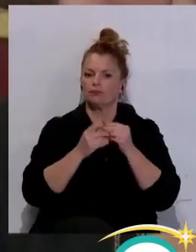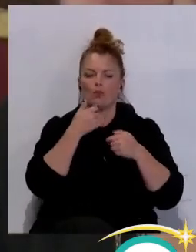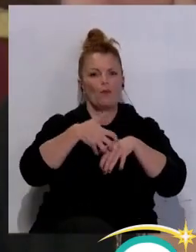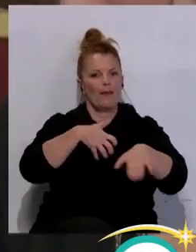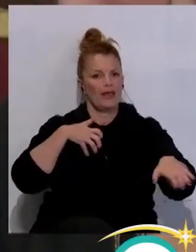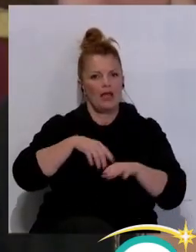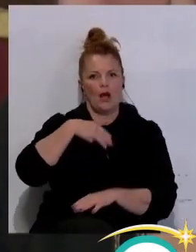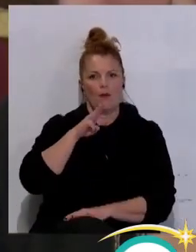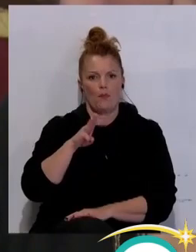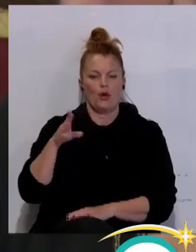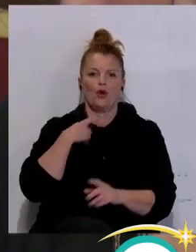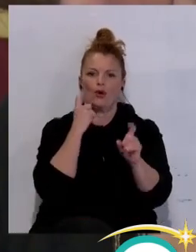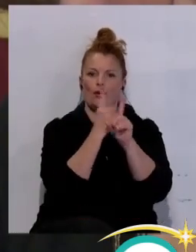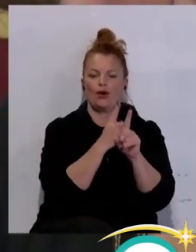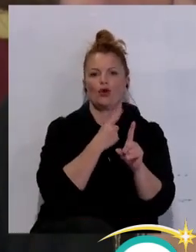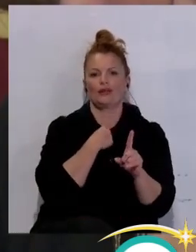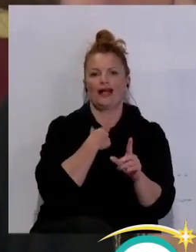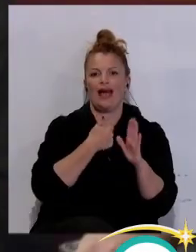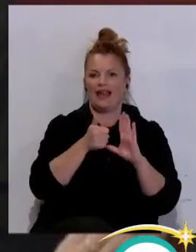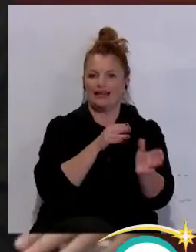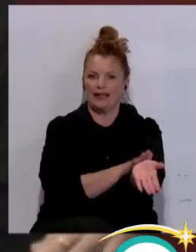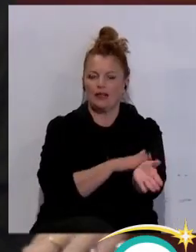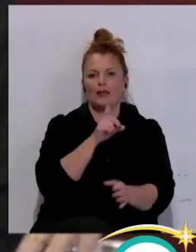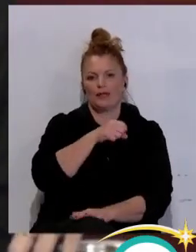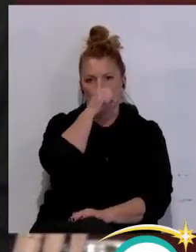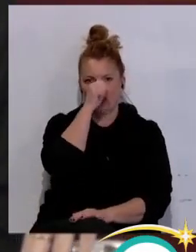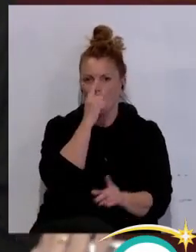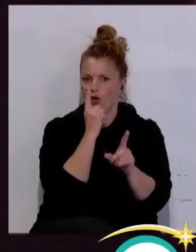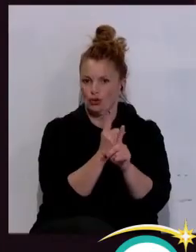y los votos en contra de adelante izquierda gaditana y partido socialista y también por